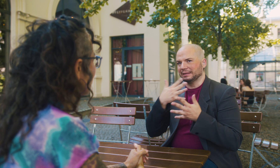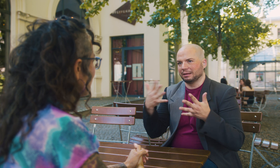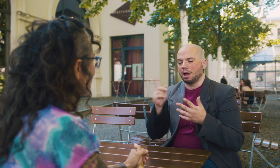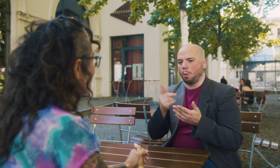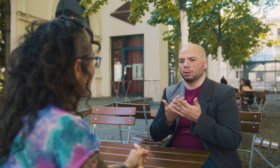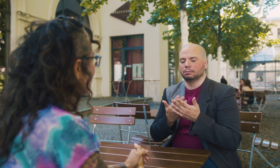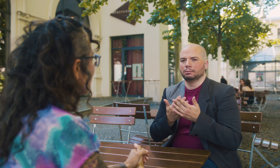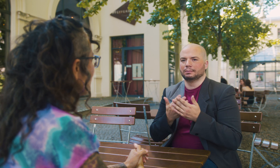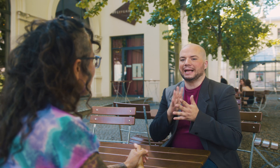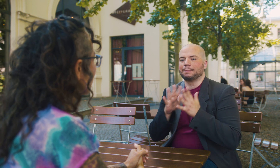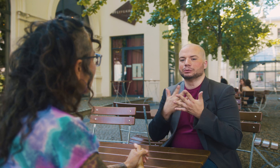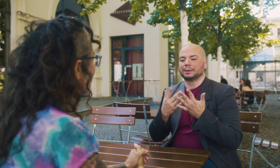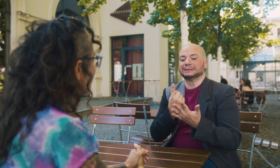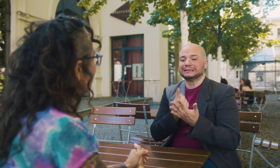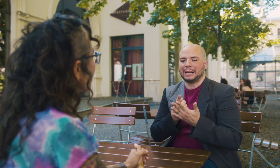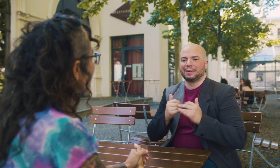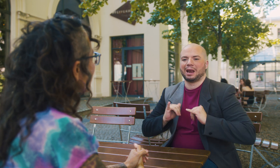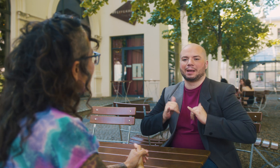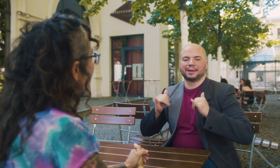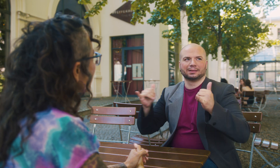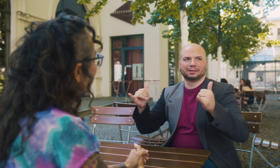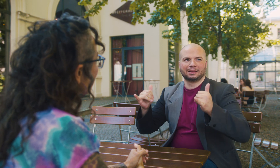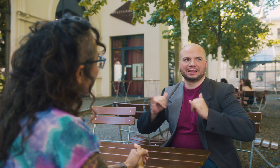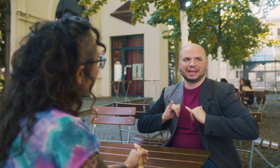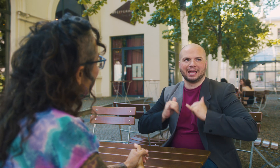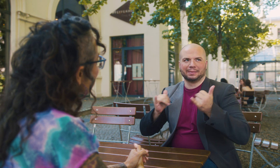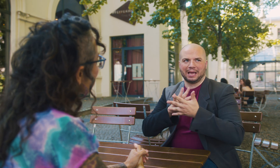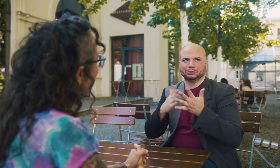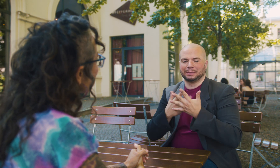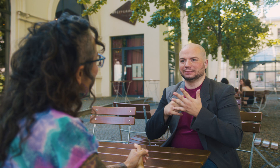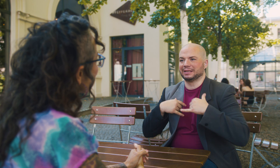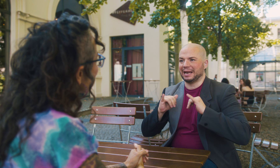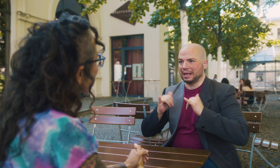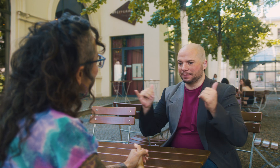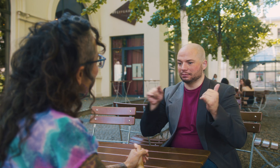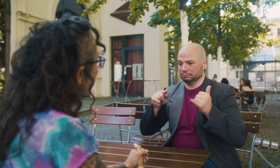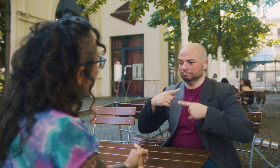weil die Sprache auch sehr lebendig ist und sich sehr viel entwickelt.